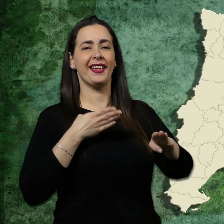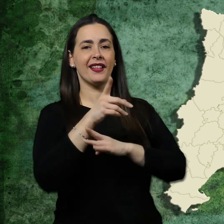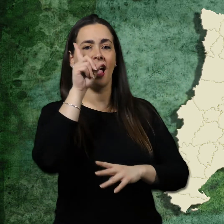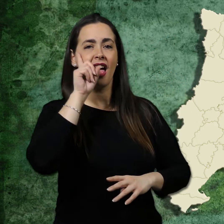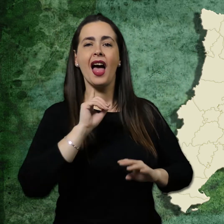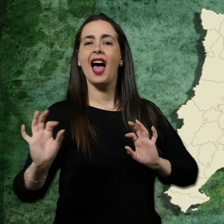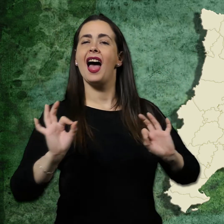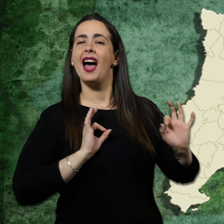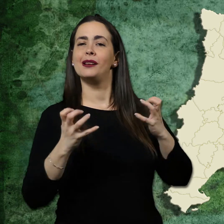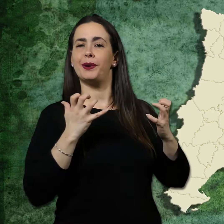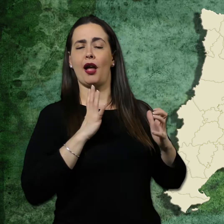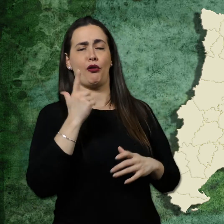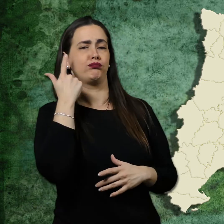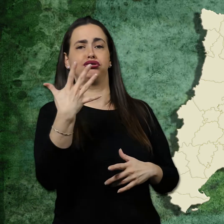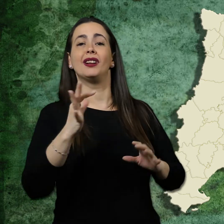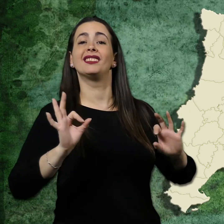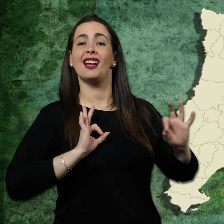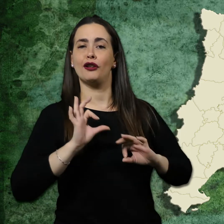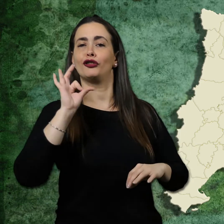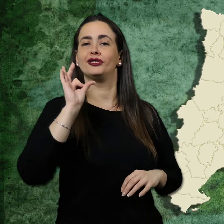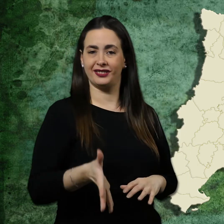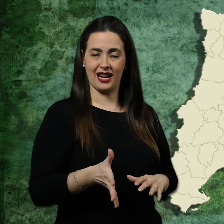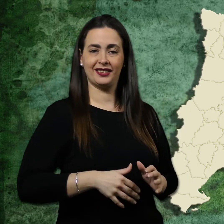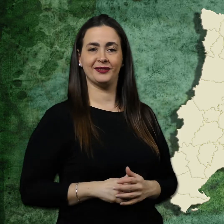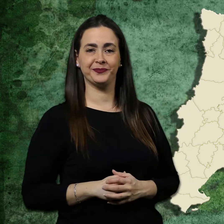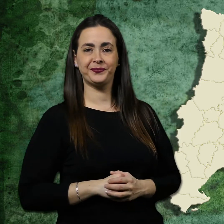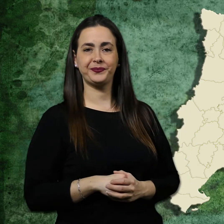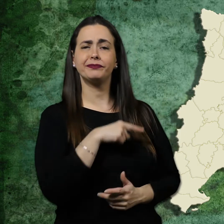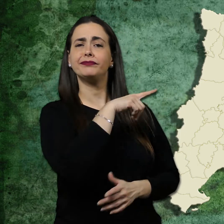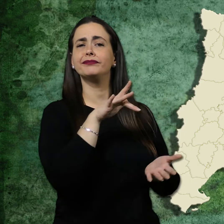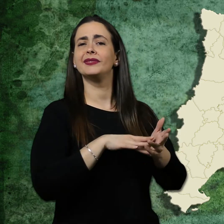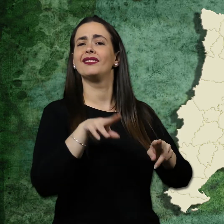Anar a veure un espectacle al prestigiós Teatre de Salt és també una activitat imprescindible si es visita la població.